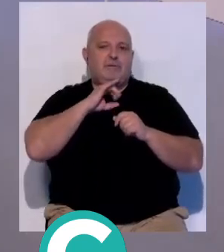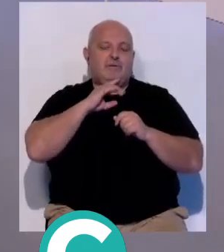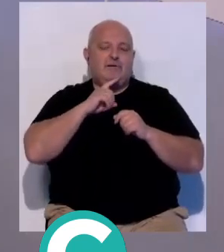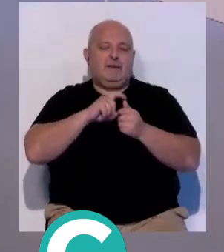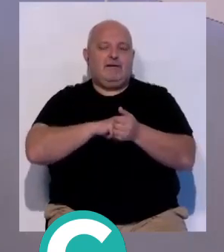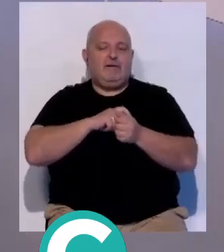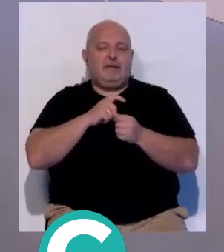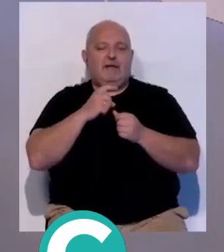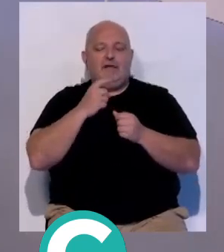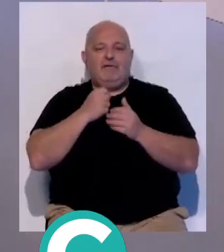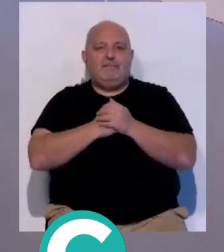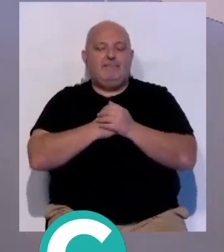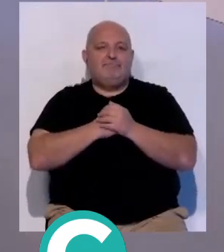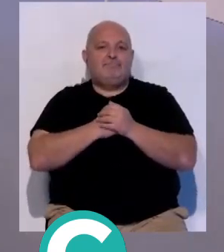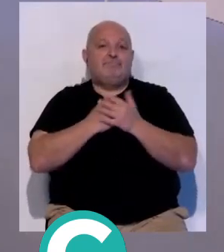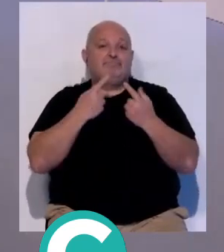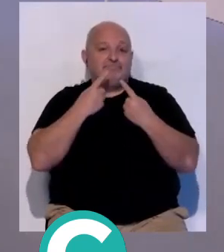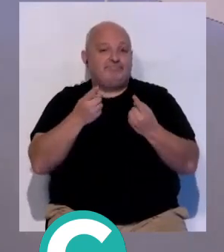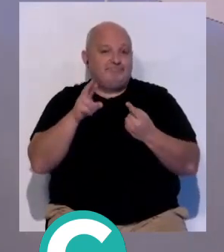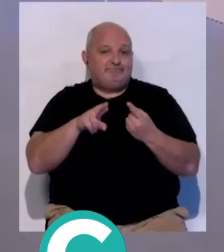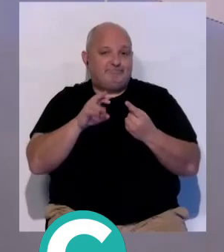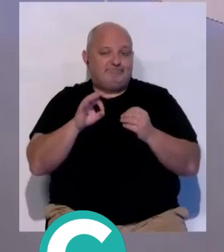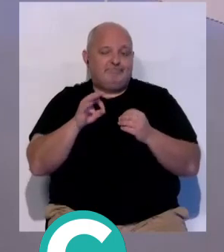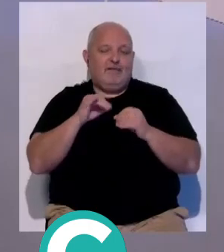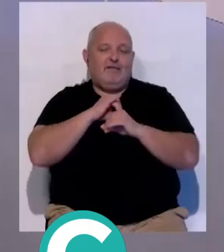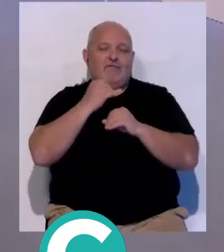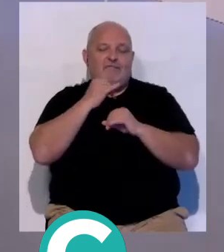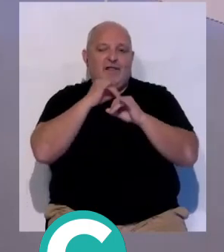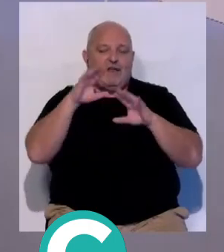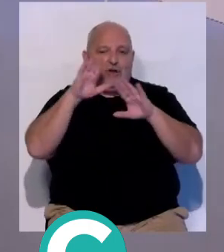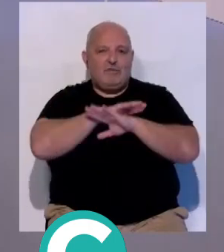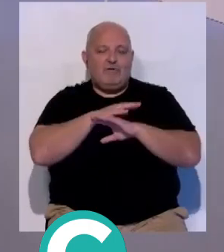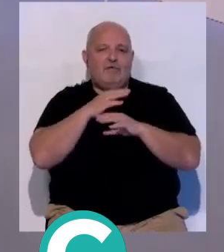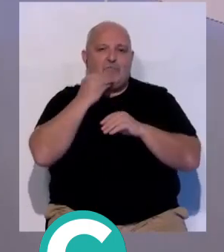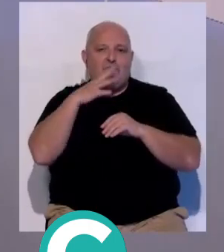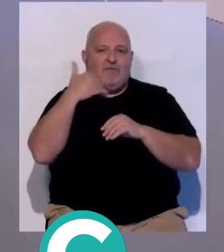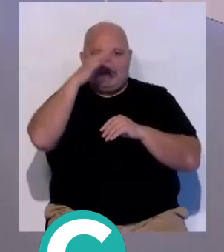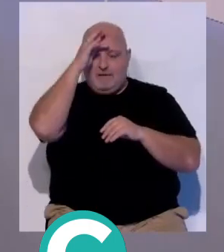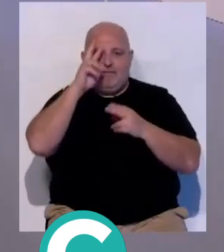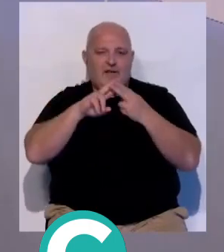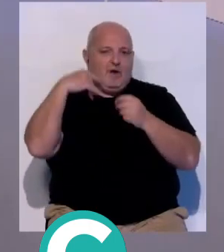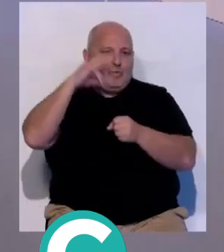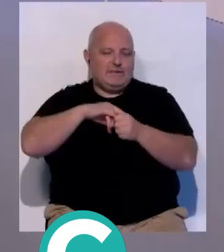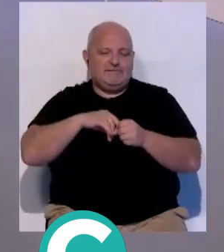nervios que sí lo que digo una feliz noche y un excelente fin de semana hasta el lunes [Música]